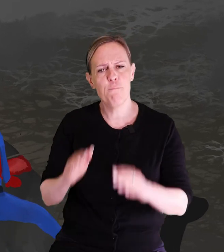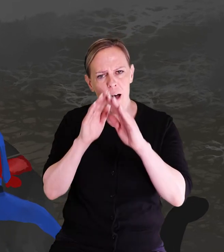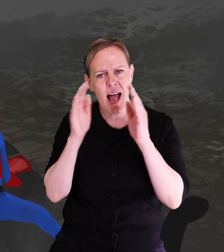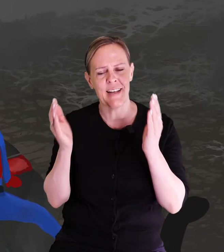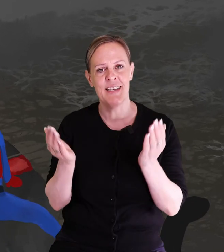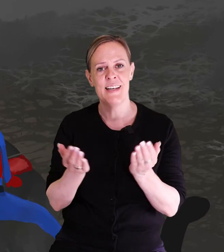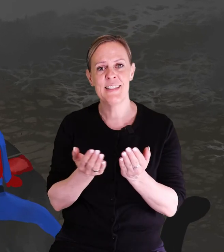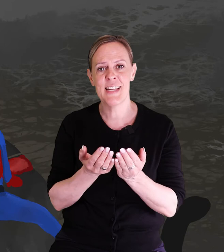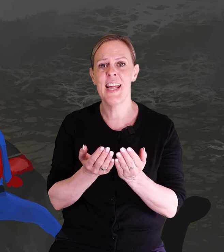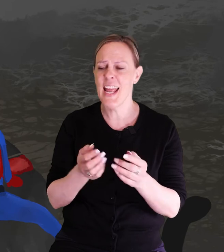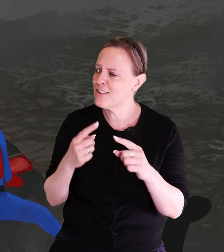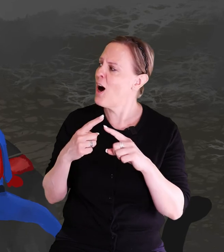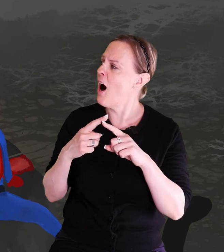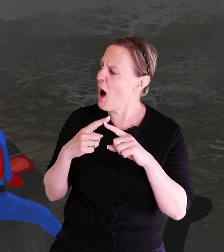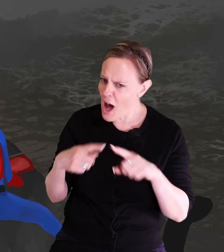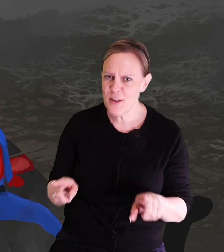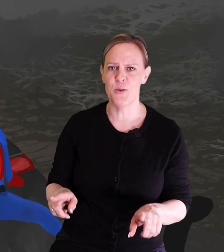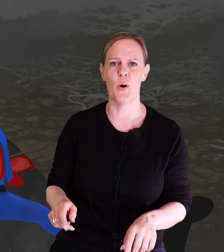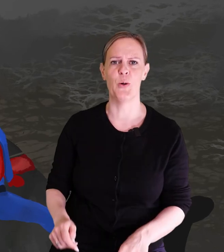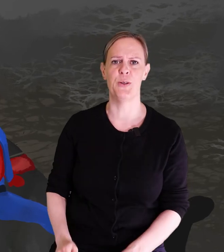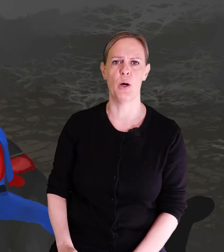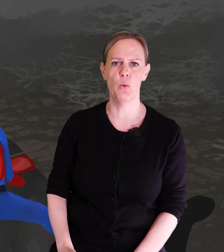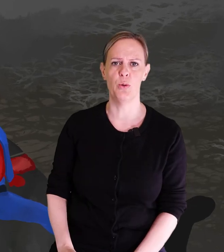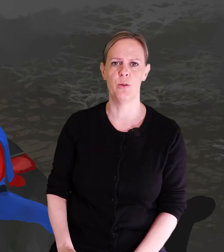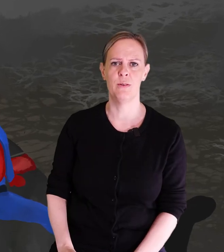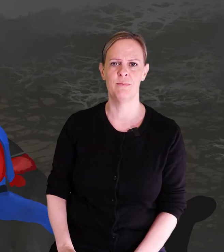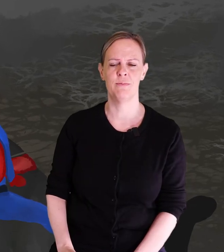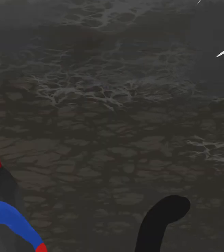för världen ser helt annorlunda ut